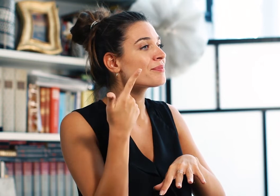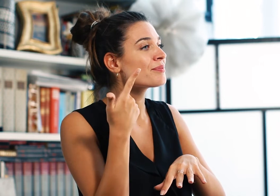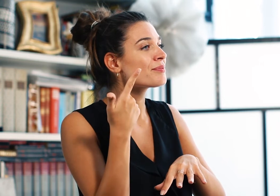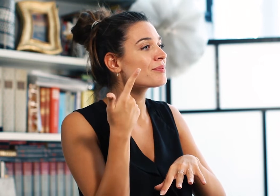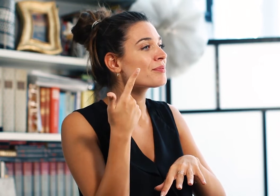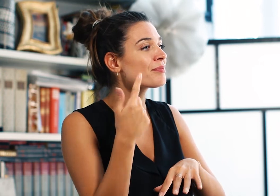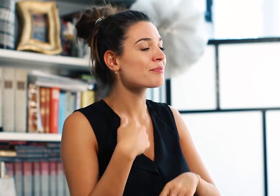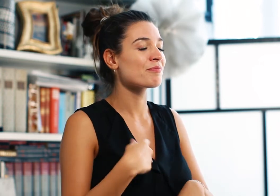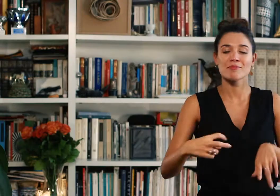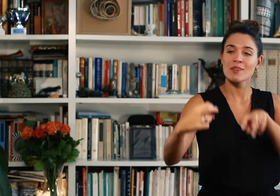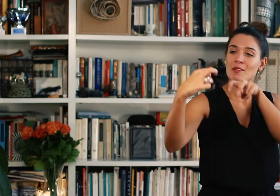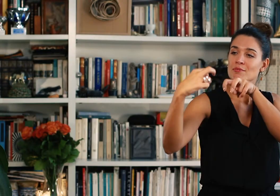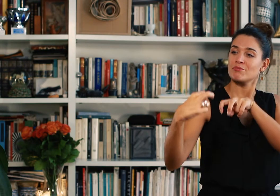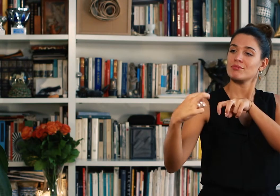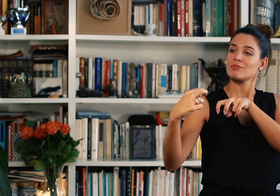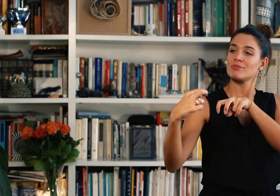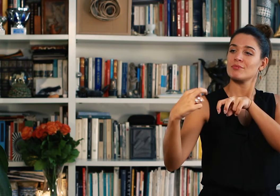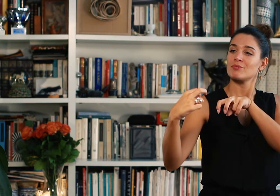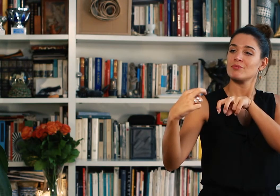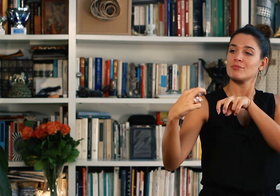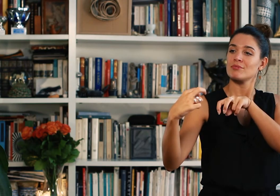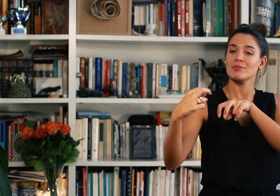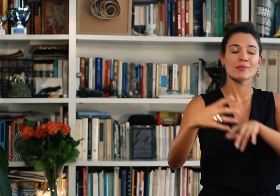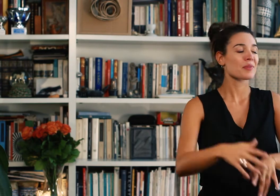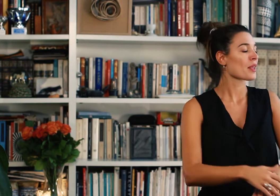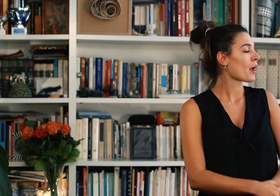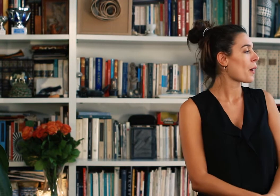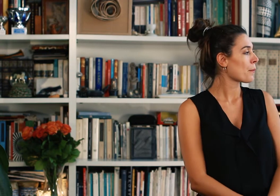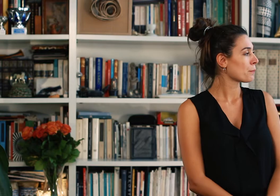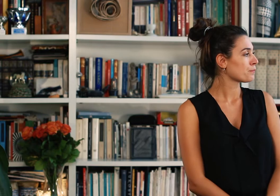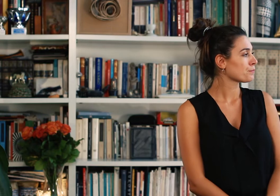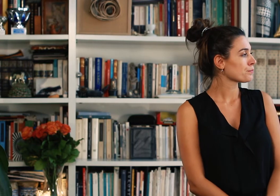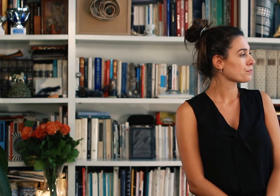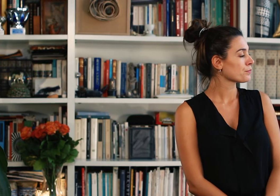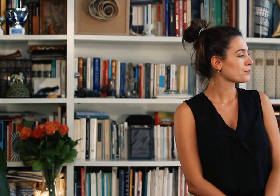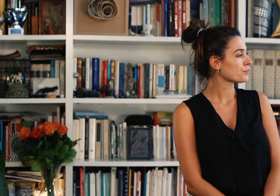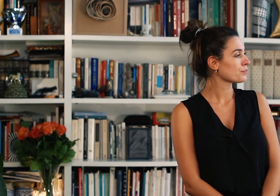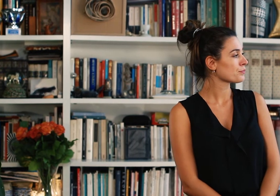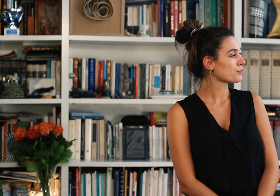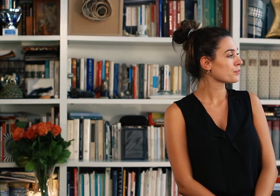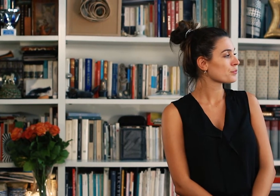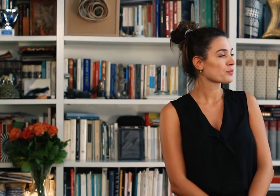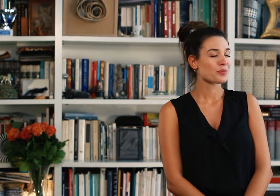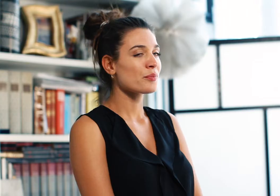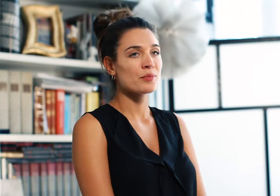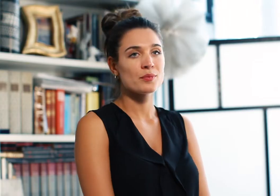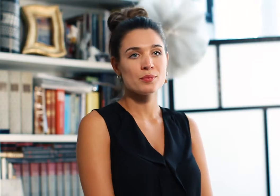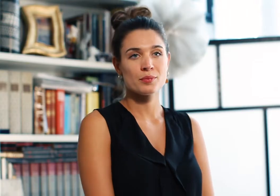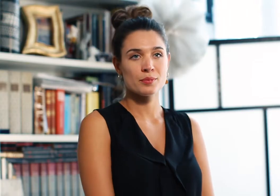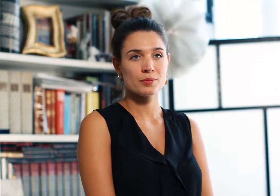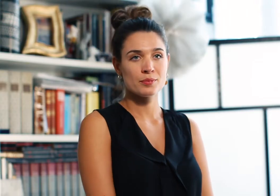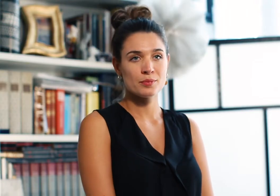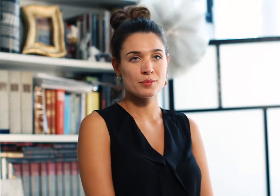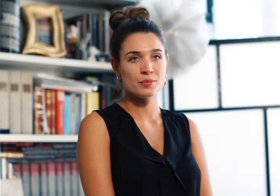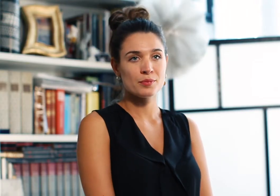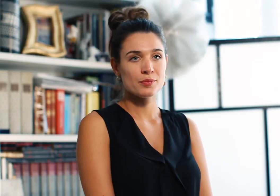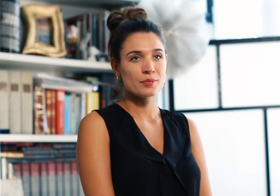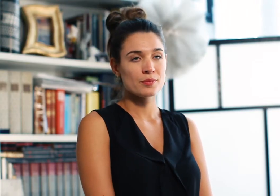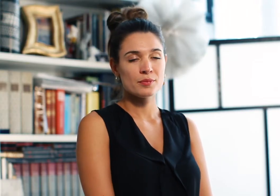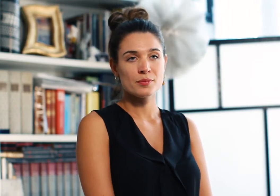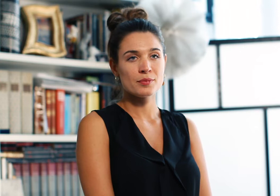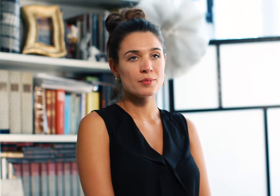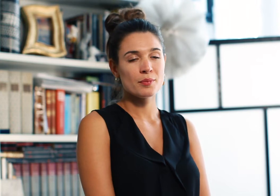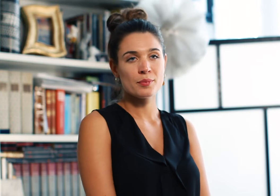una parola e rimase ad aspettare.Lui la guardò negli occhi ma come avrebbe